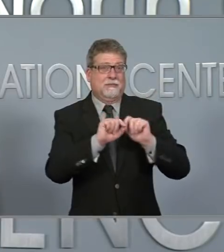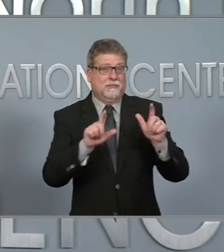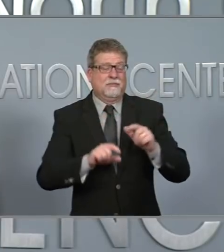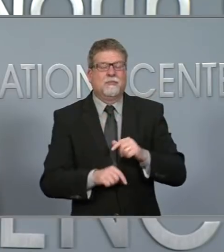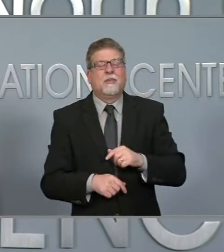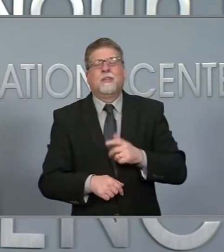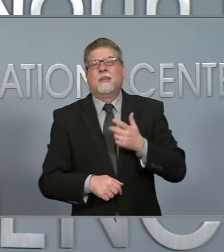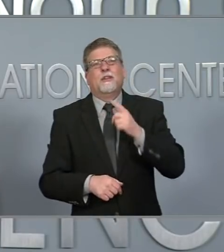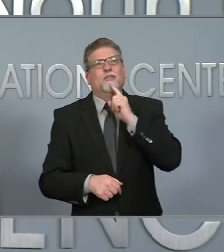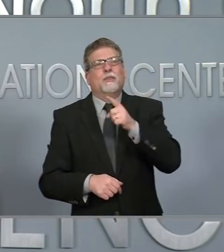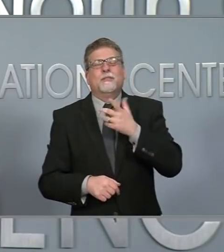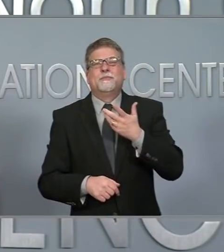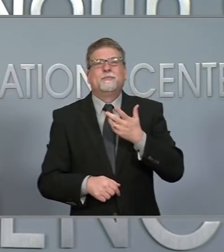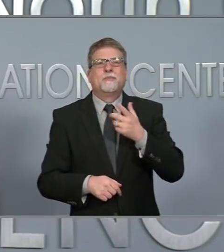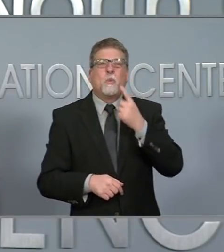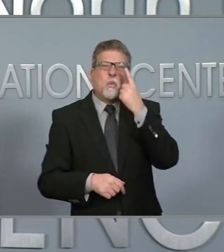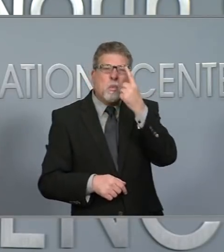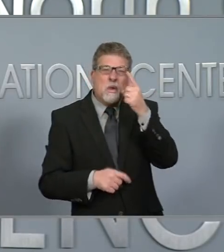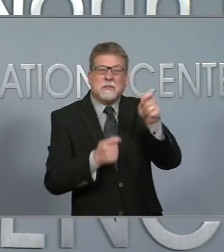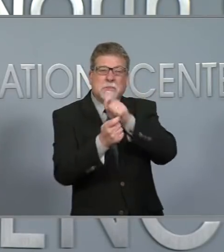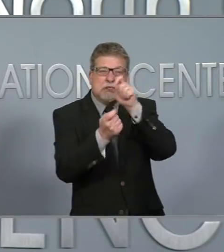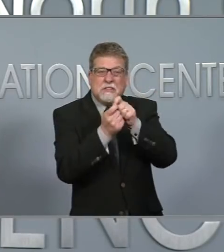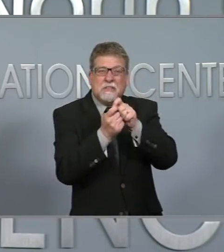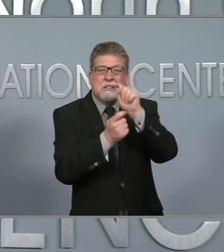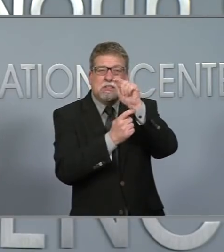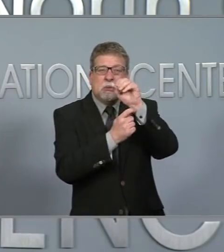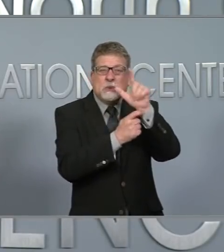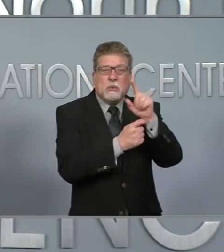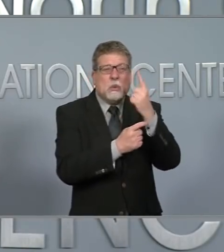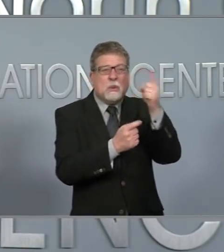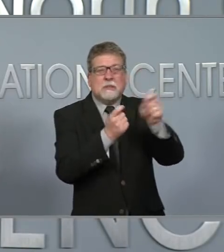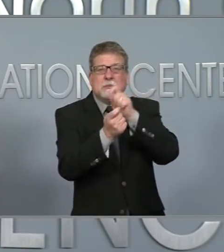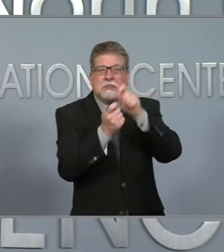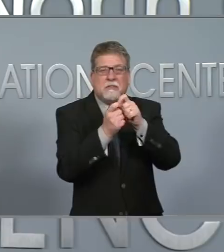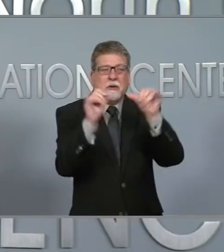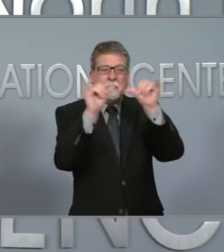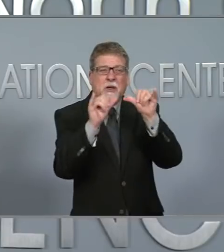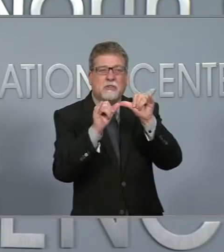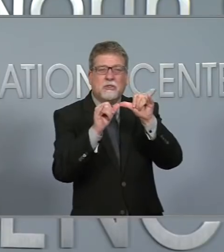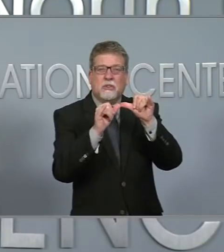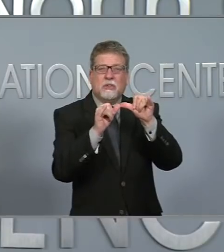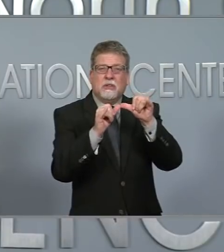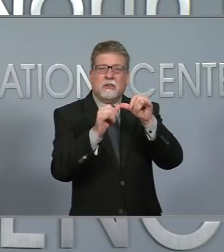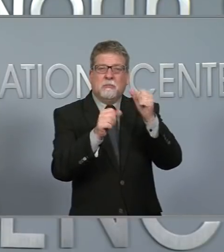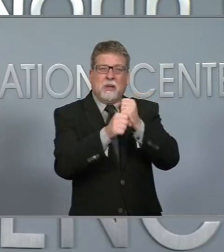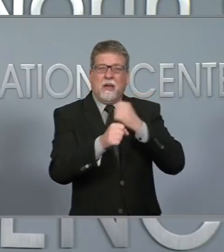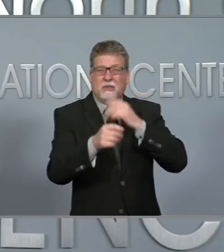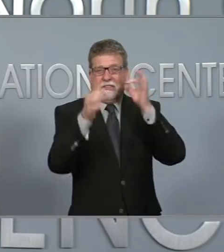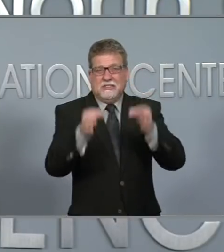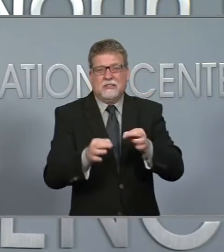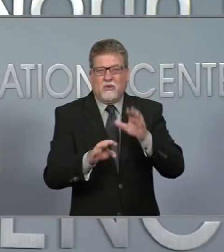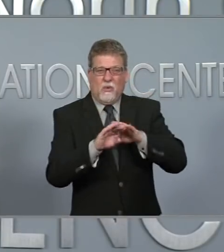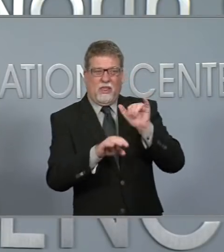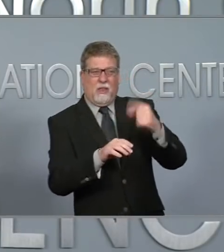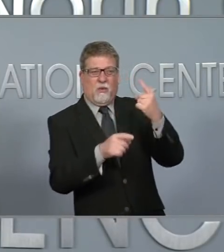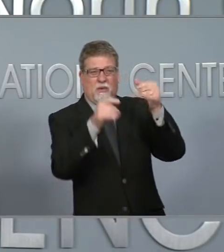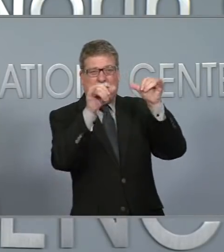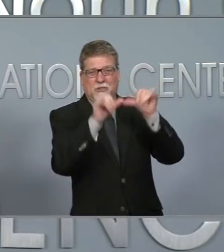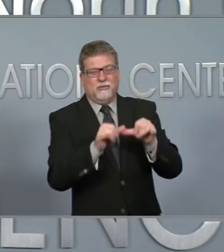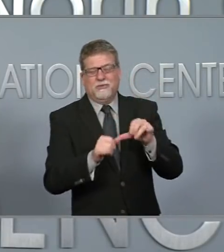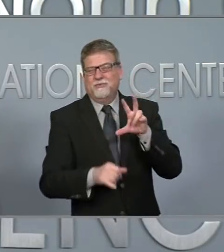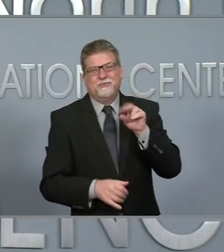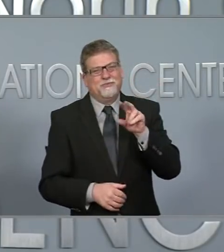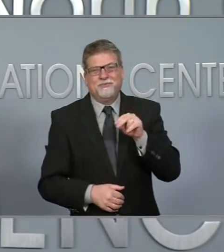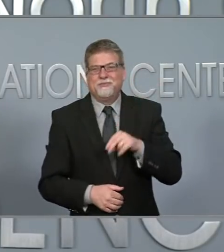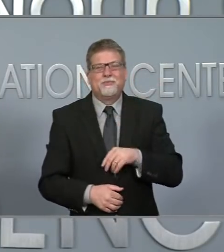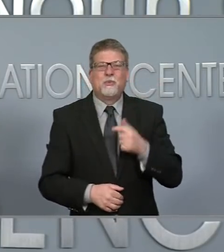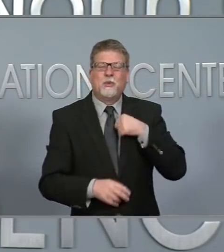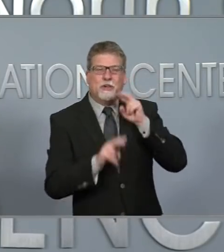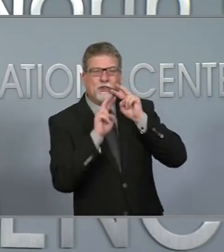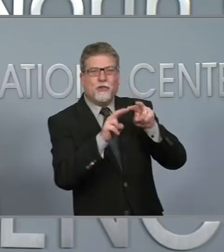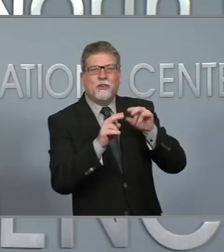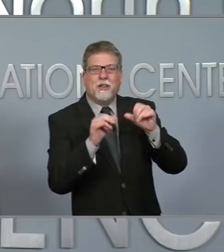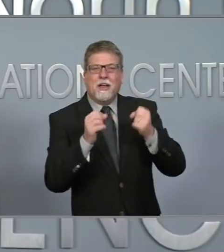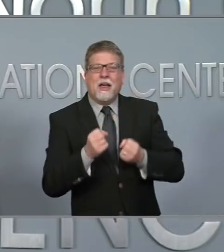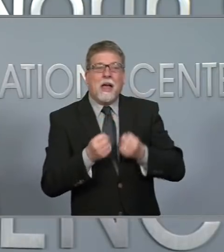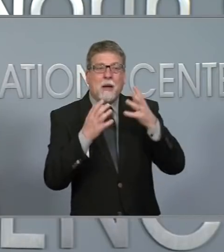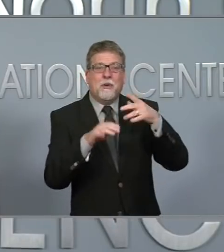Sí, Gracias por la pregunta.